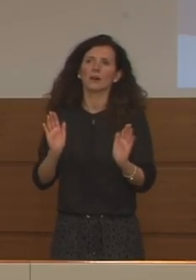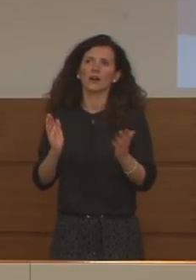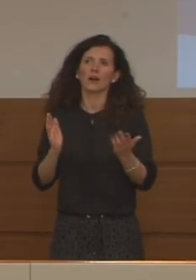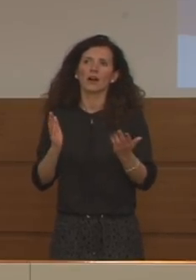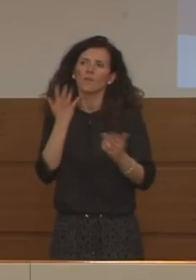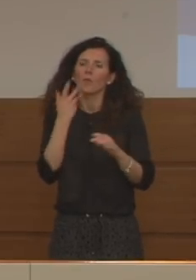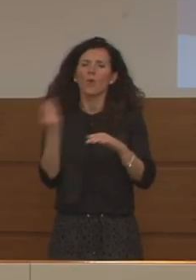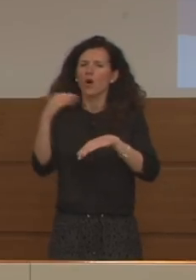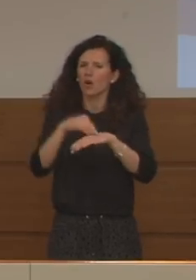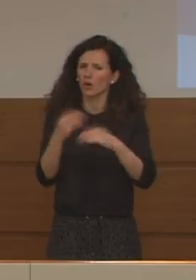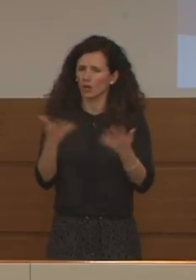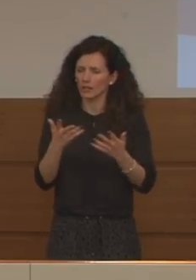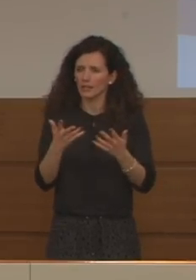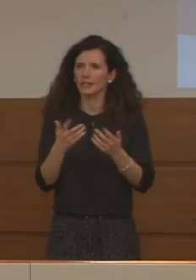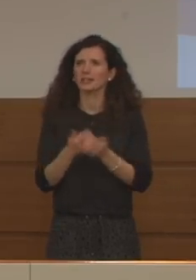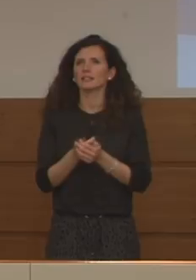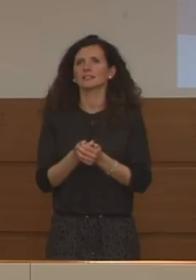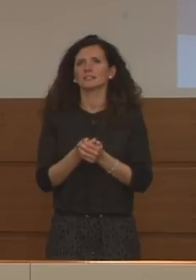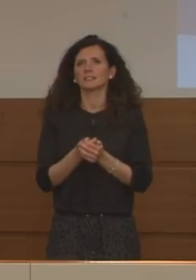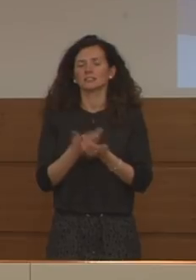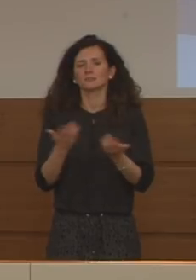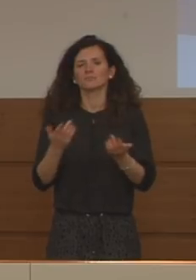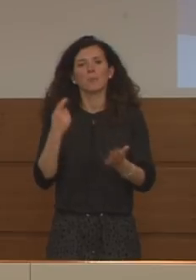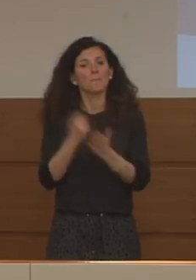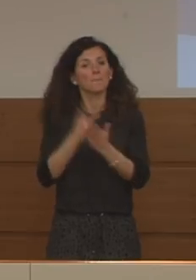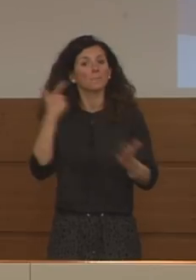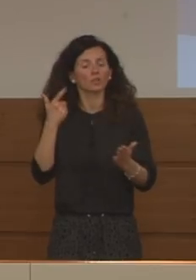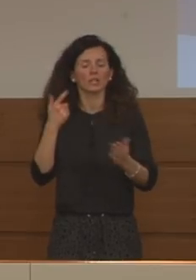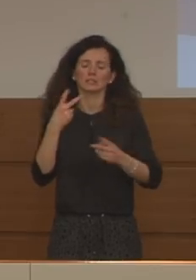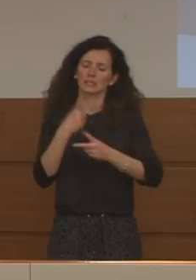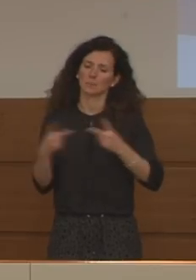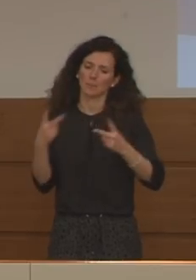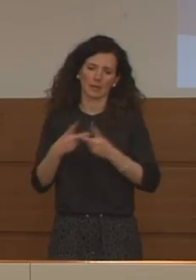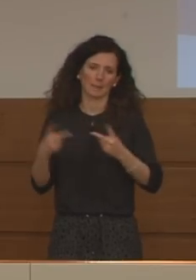che in qualche modo è importante sperimentare, è importante essere